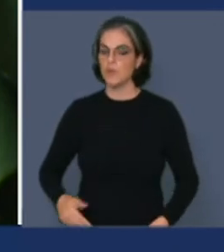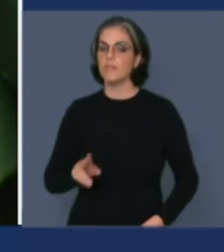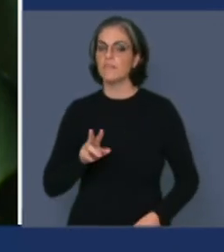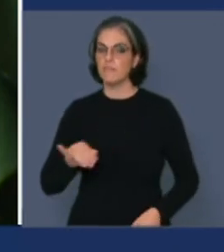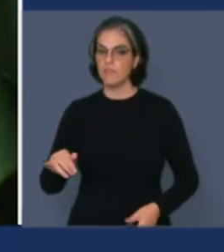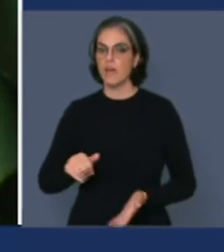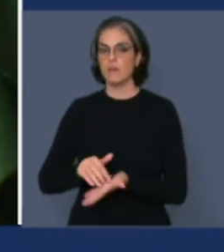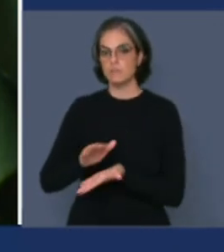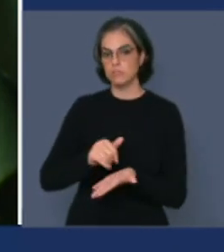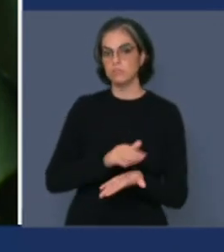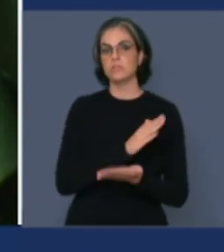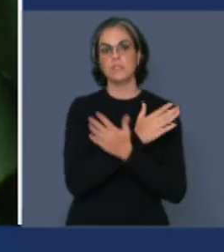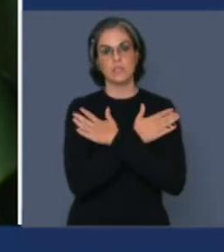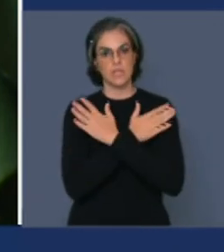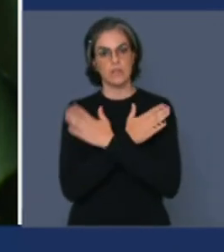VAI PIORAR A QUALIDADE DO